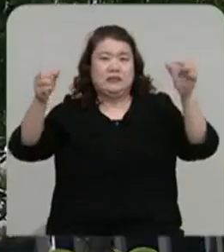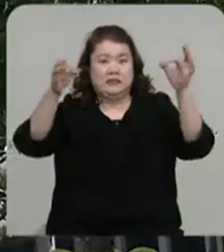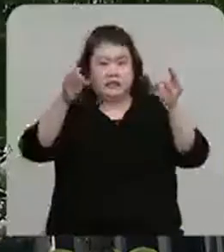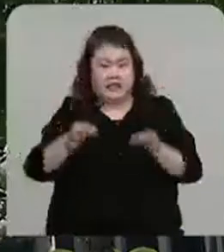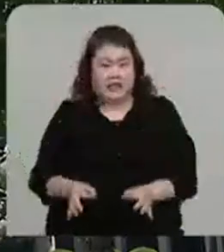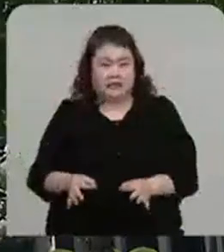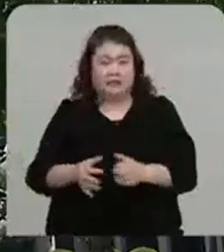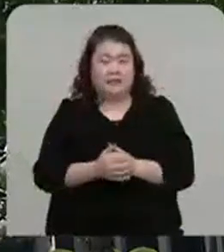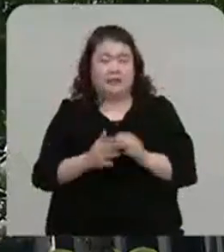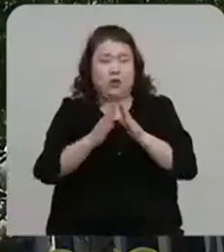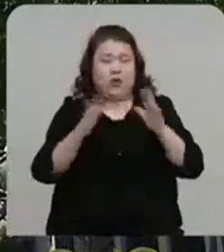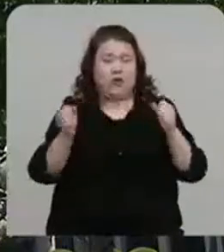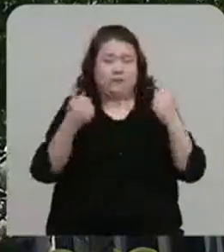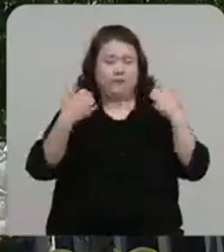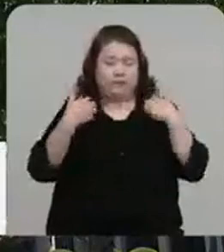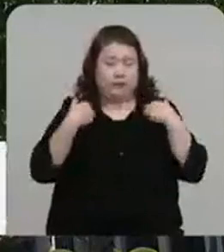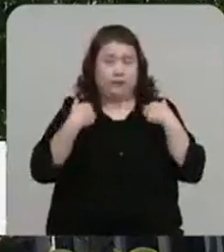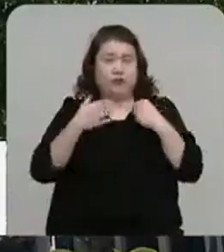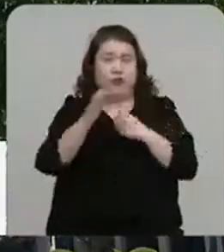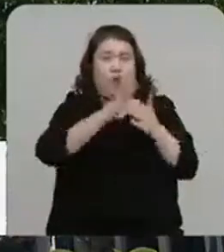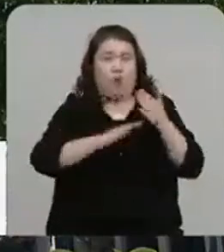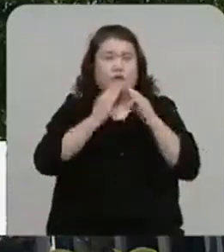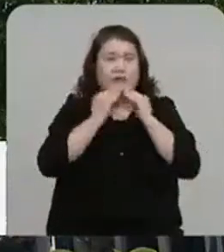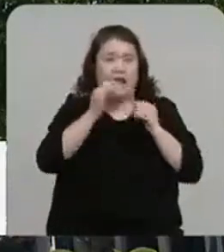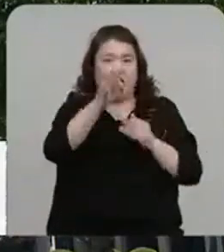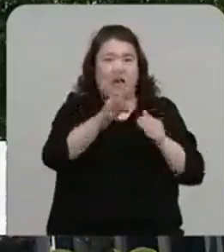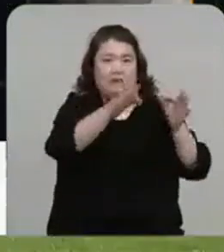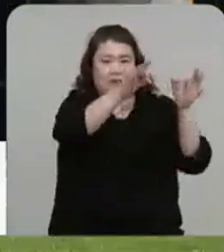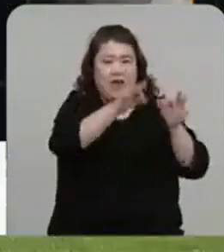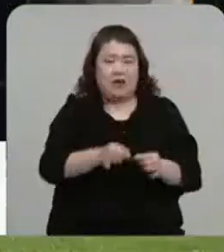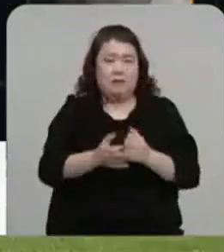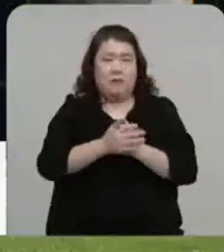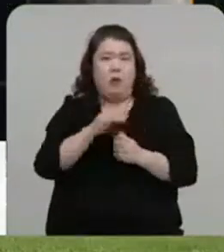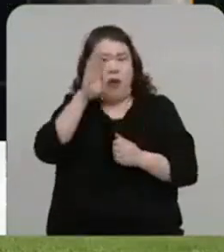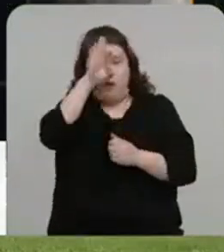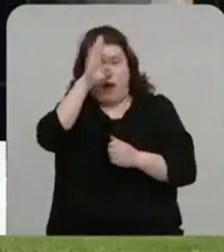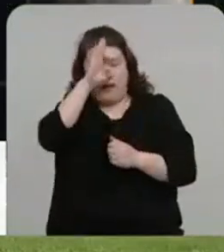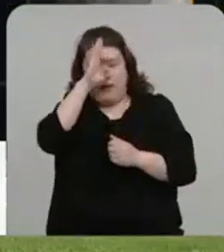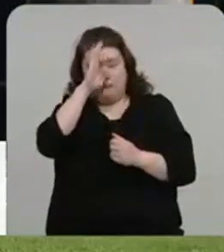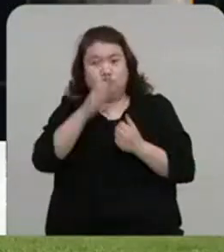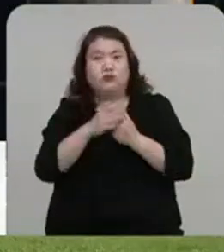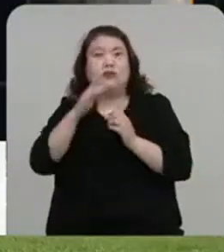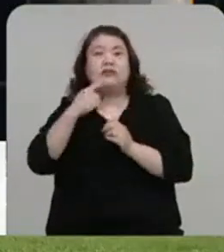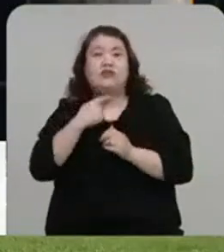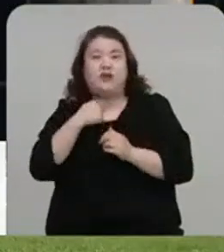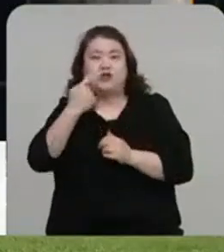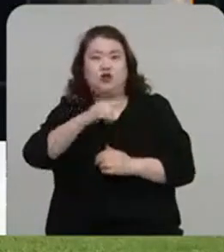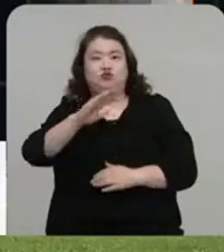전라북도는 개별공시지가가 하락 한 건 'imf 외환위기'가 있었던 1999년